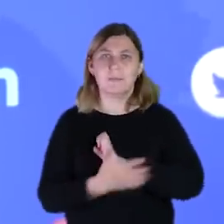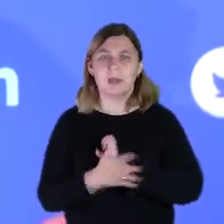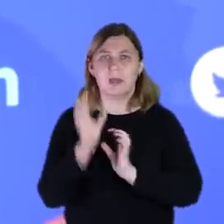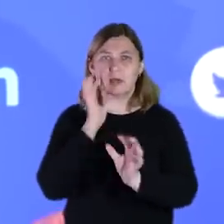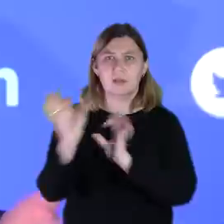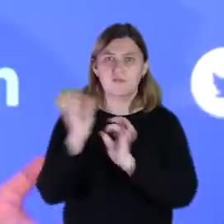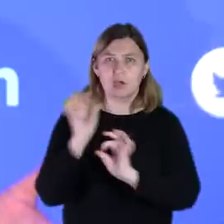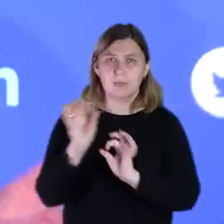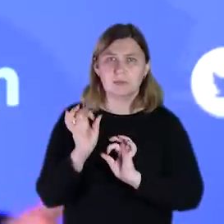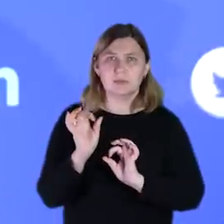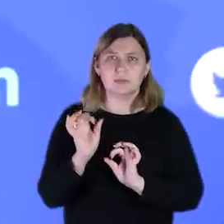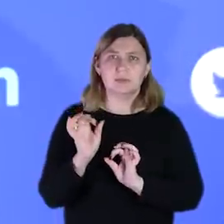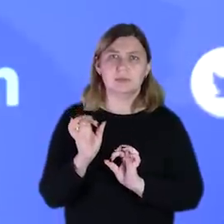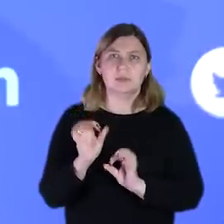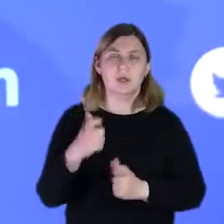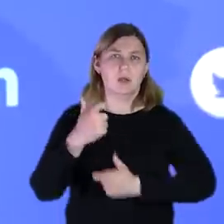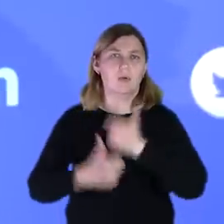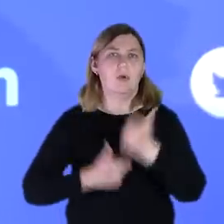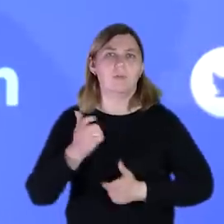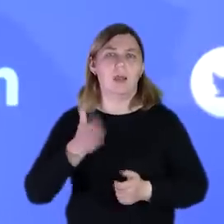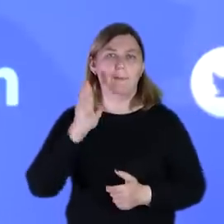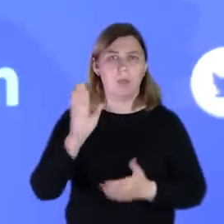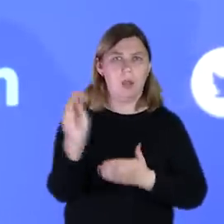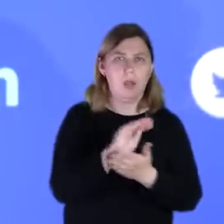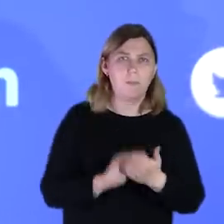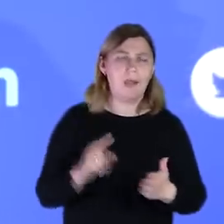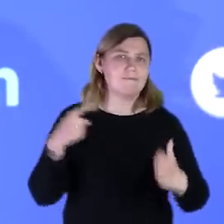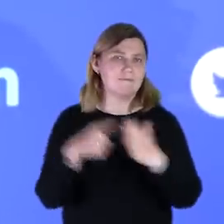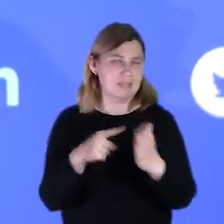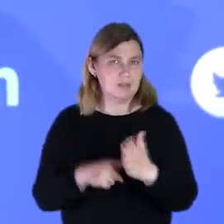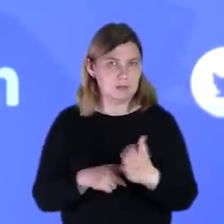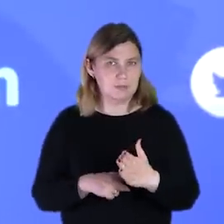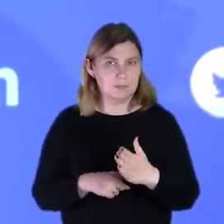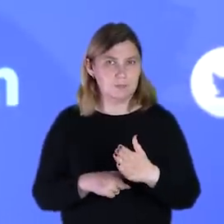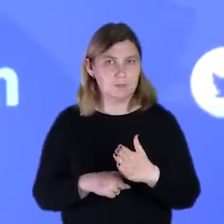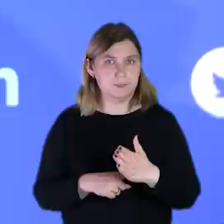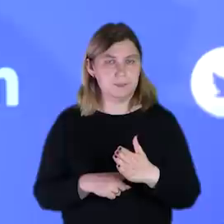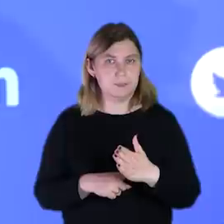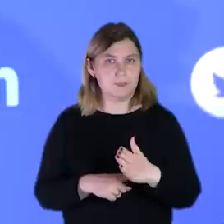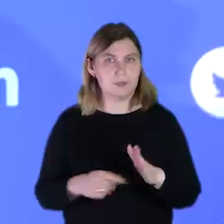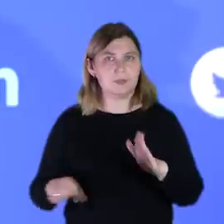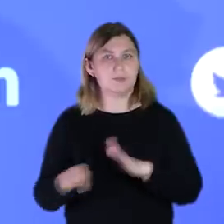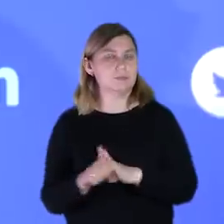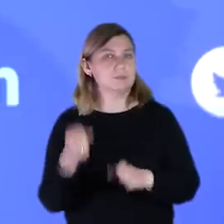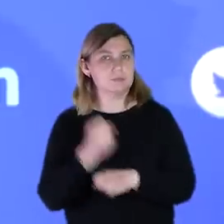informacji robiła później, opracowywała wytyczne do pracy.